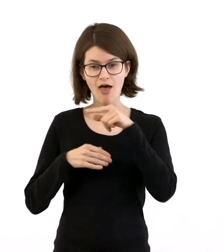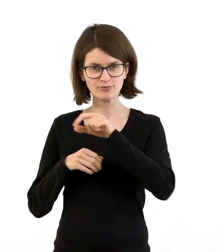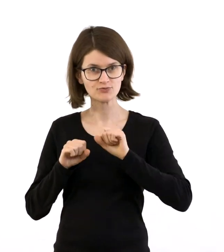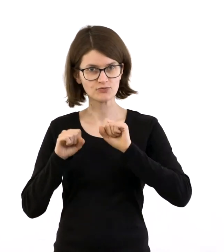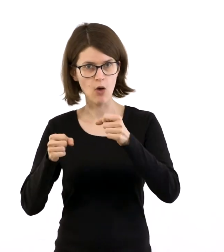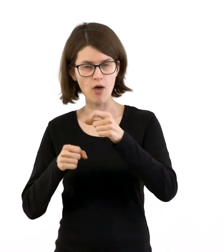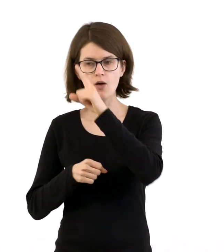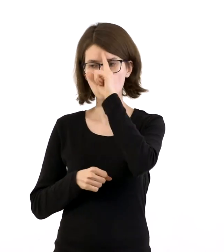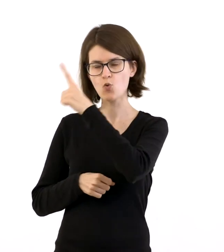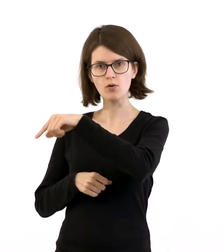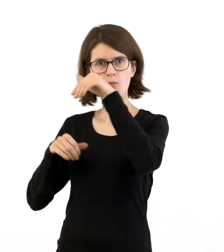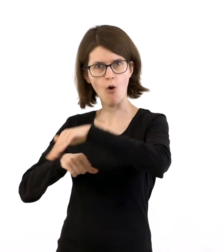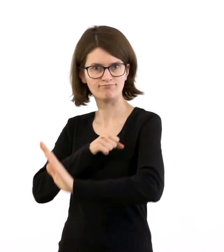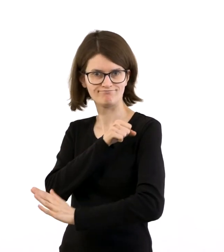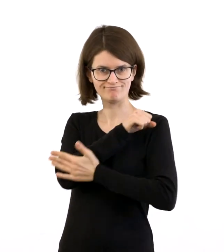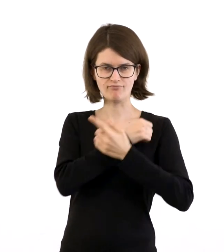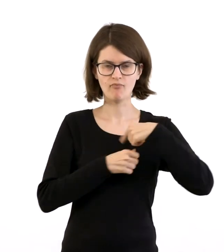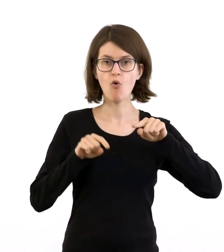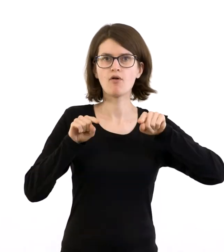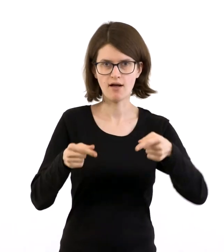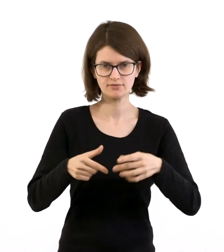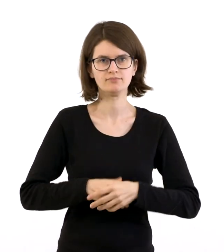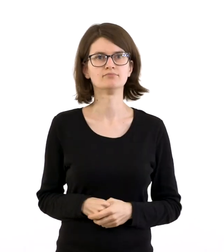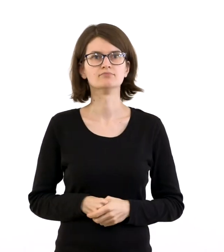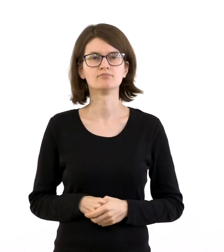To działanie pomaga w lepszym dotarciu do osób, które mogą wspierać organizację.